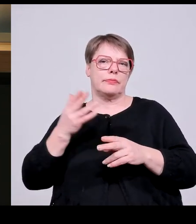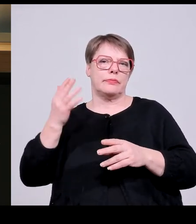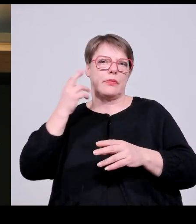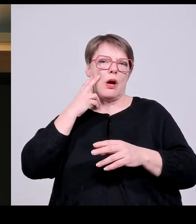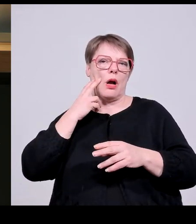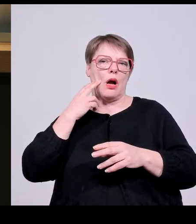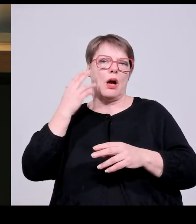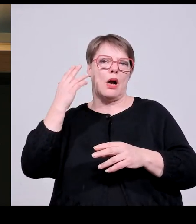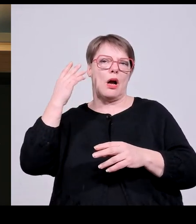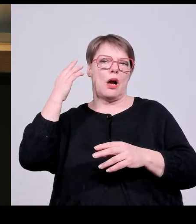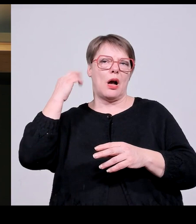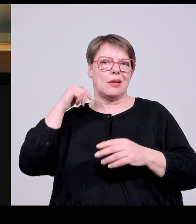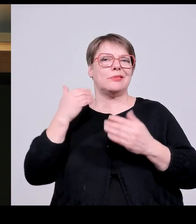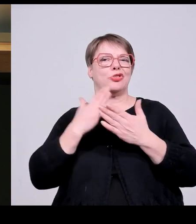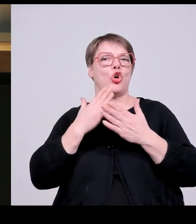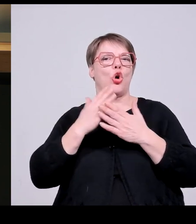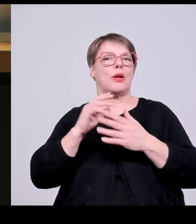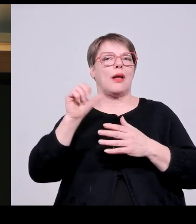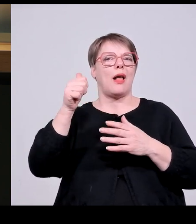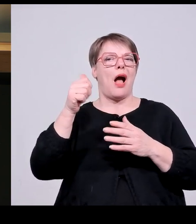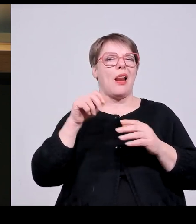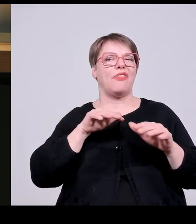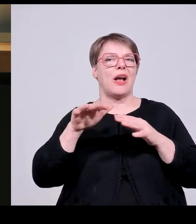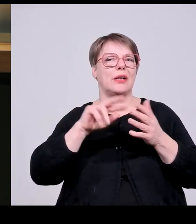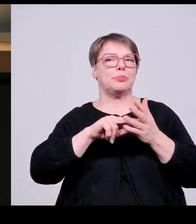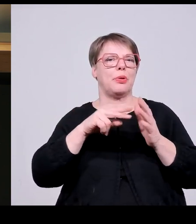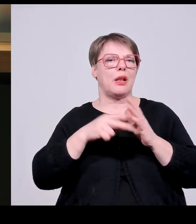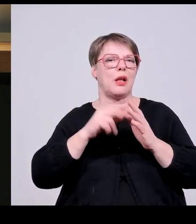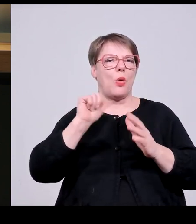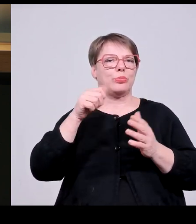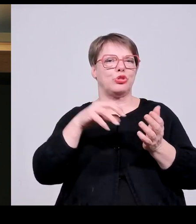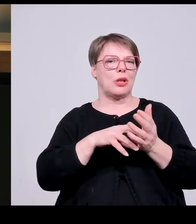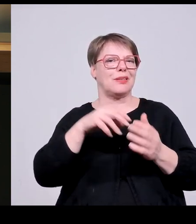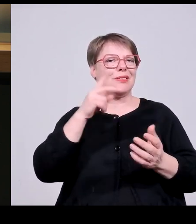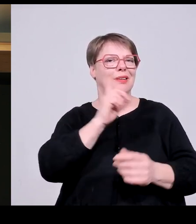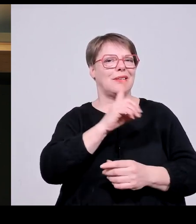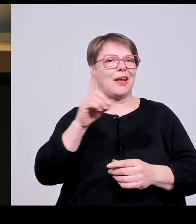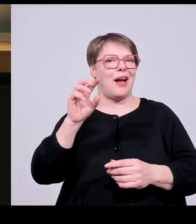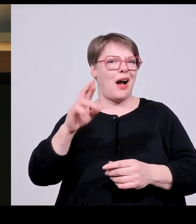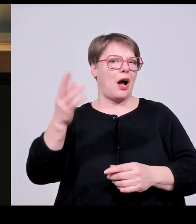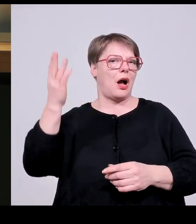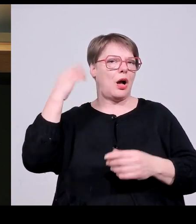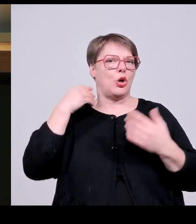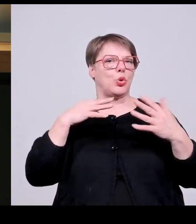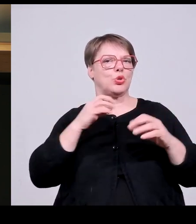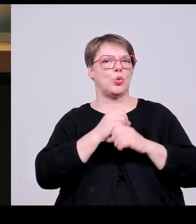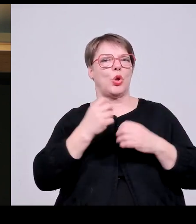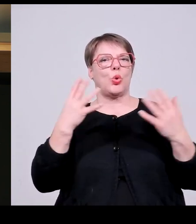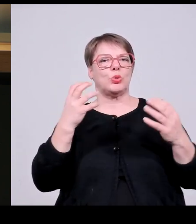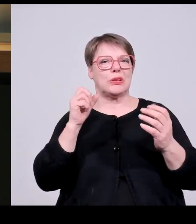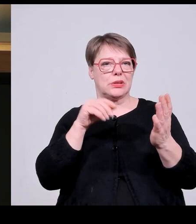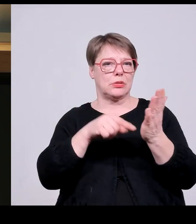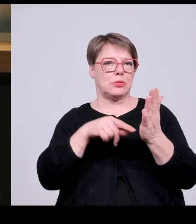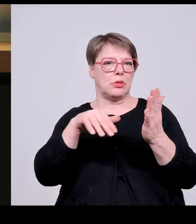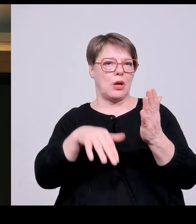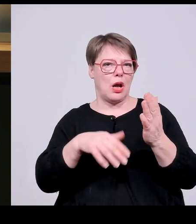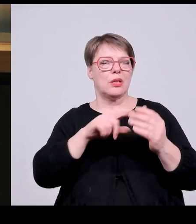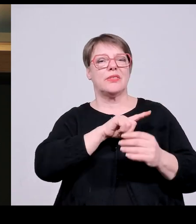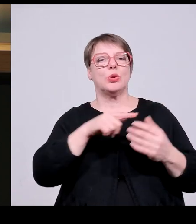Die links grüne Koalition hatte den Beginn des Planfeststellungsverfahren, nicht des Baus, sondern nur das Planfeststellungsverfahren für die Straßen TVO